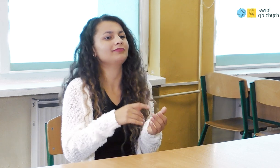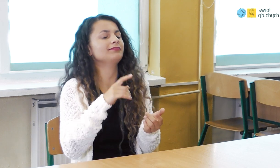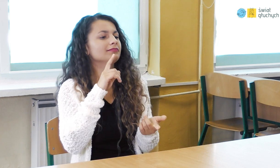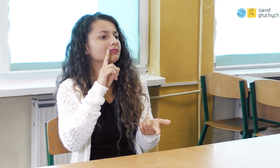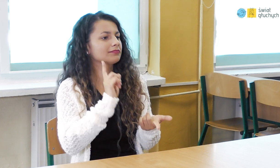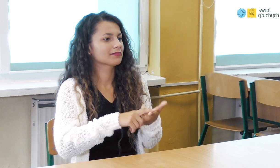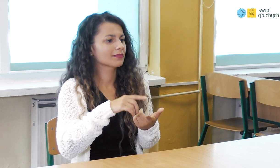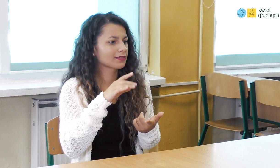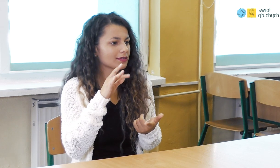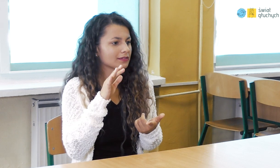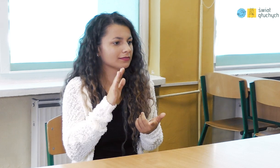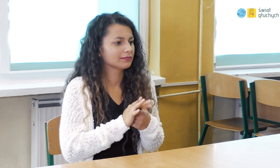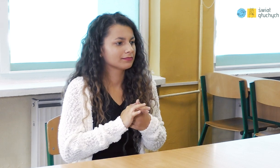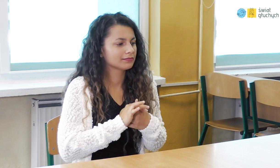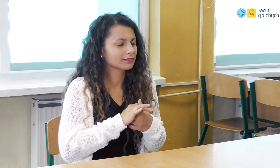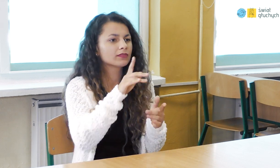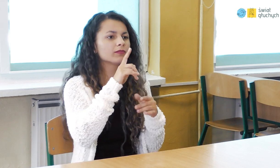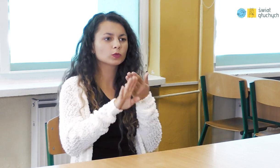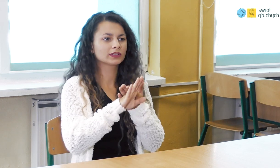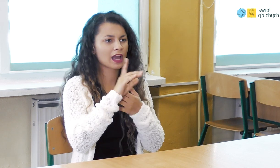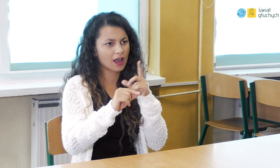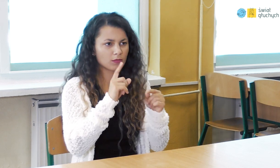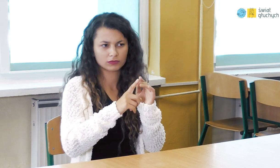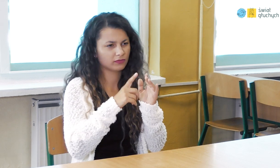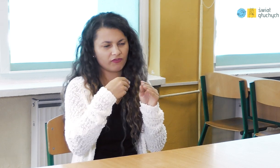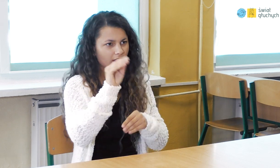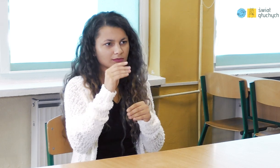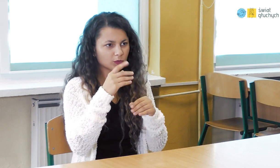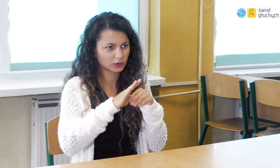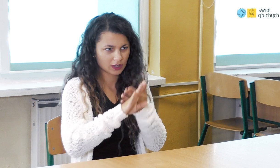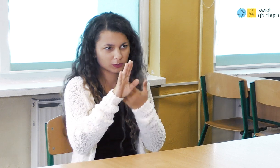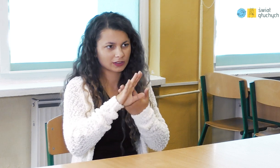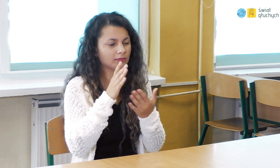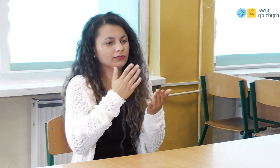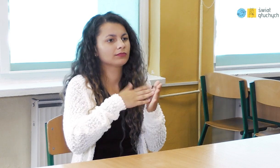Zwiedzaliśmy dużo muzeów.